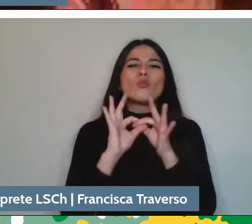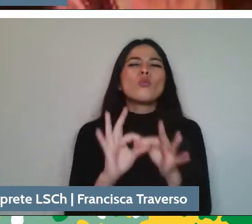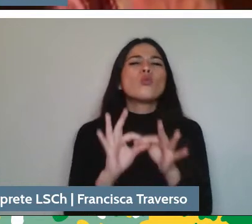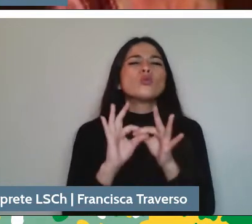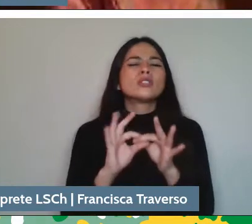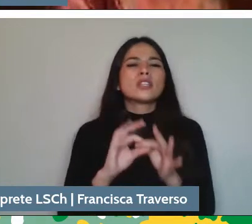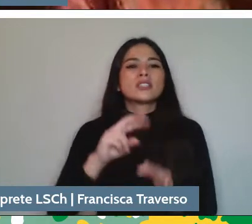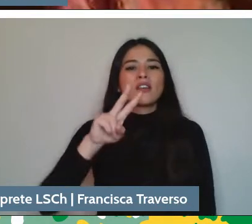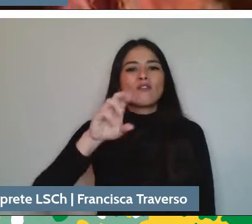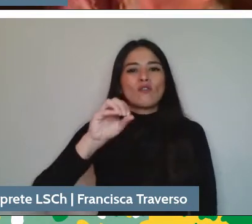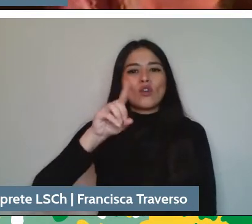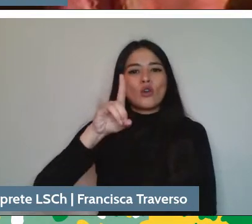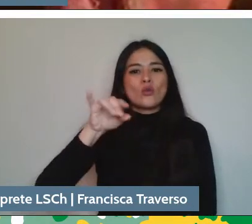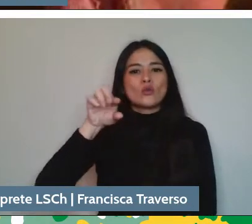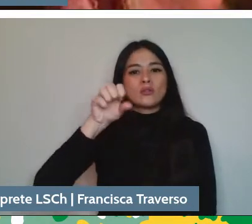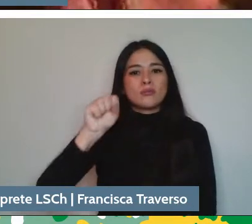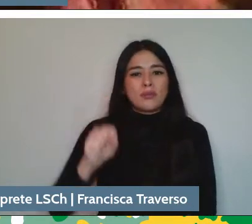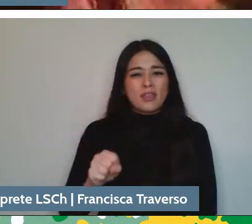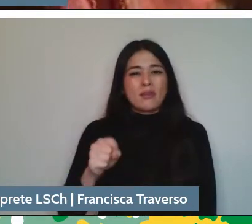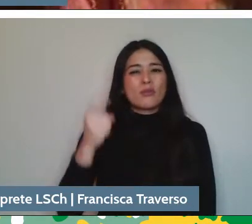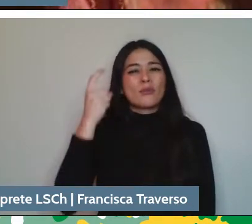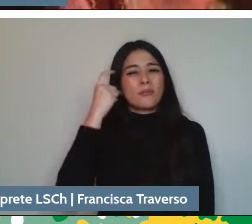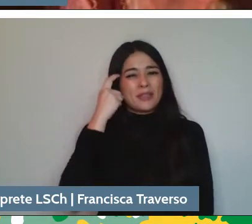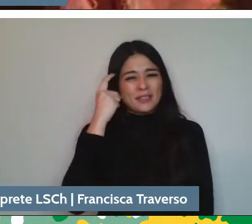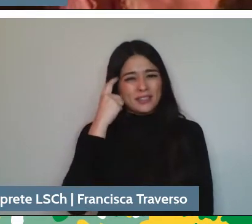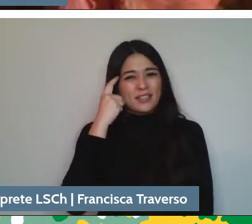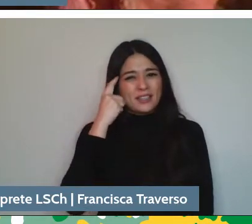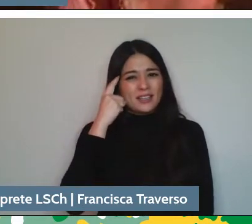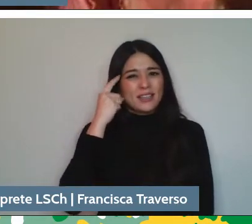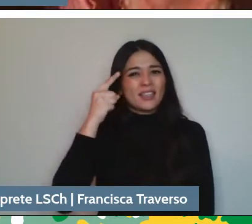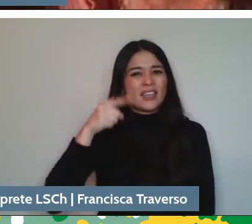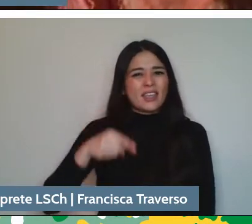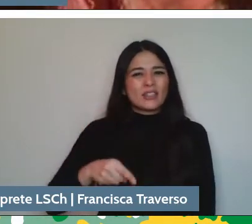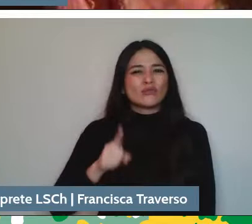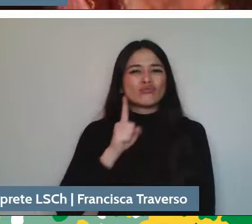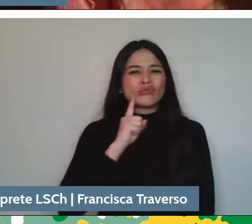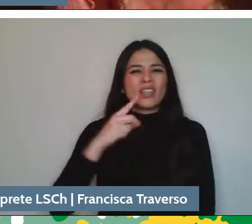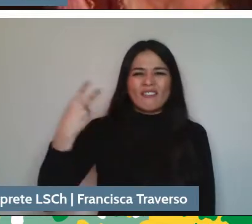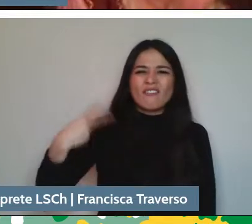por primera cosa pensar que esto tiene valor, que esto tiene significado.